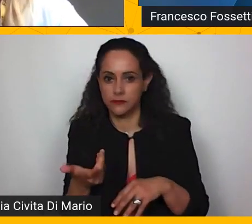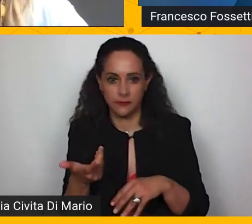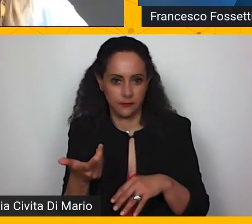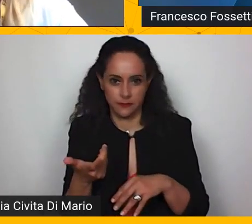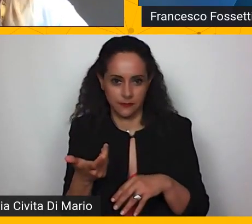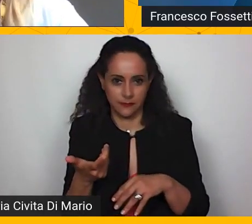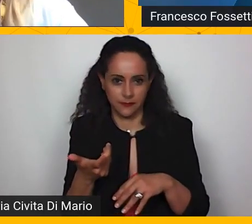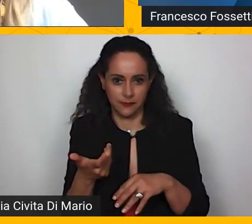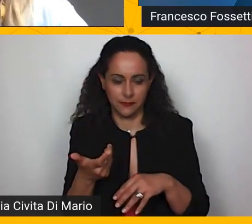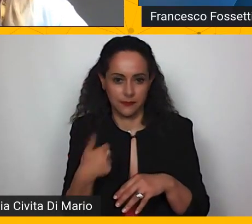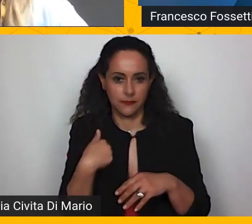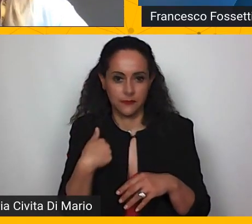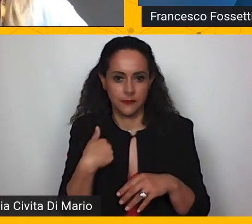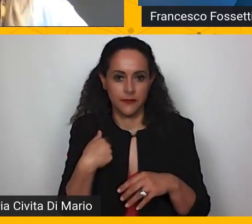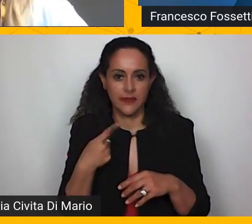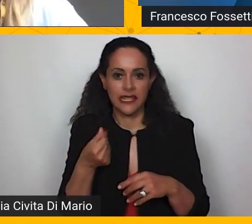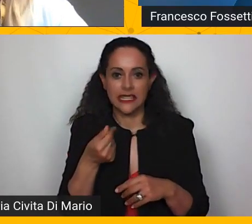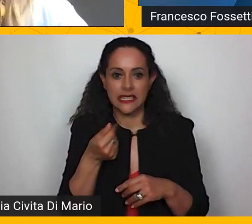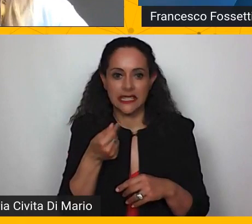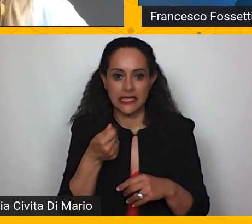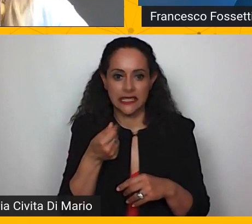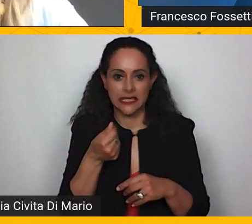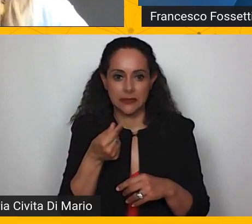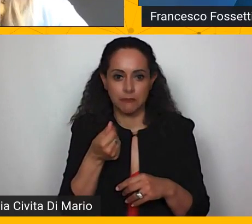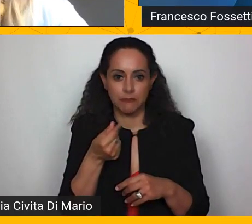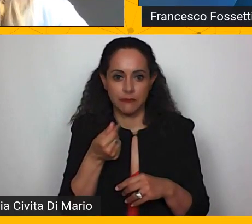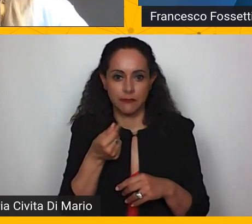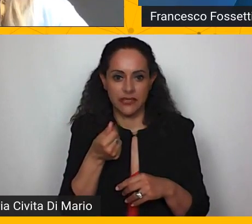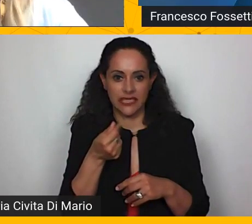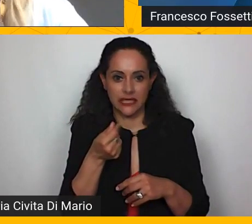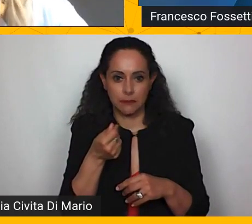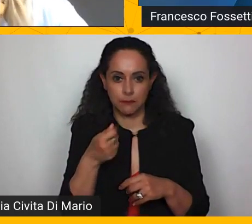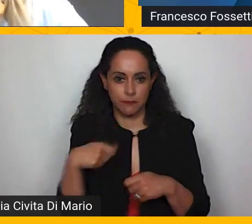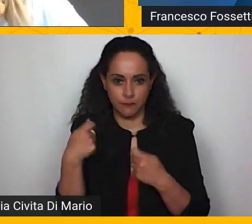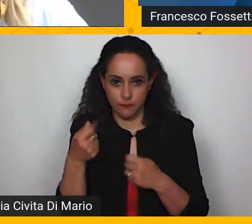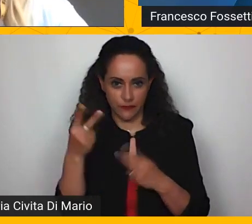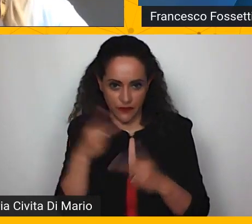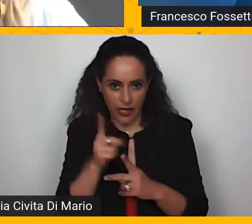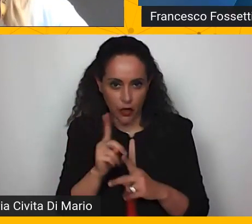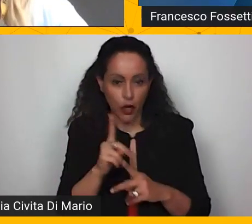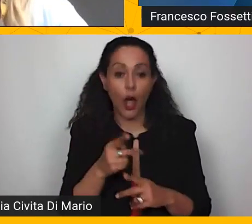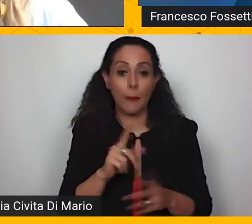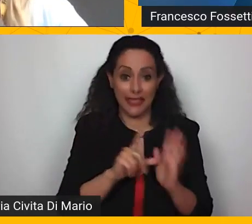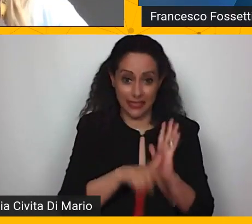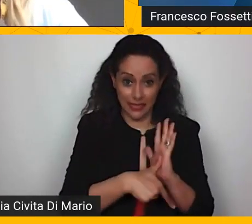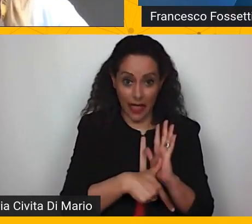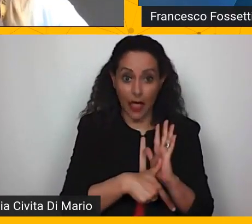cioè se la se non pende valuta vera e si spende tempo si